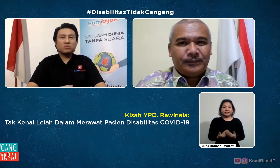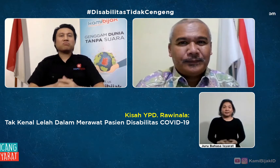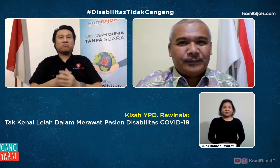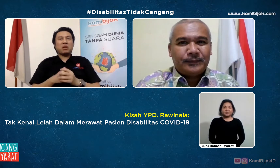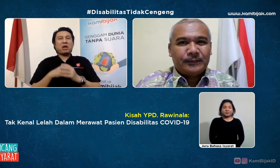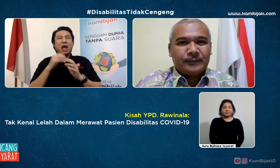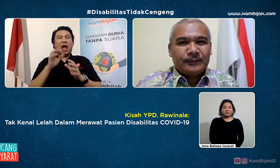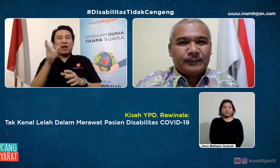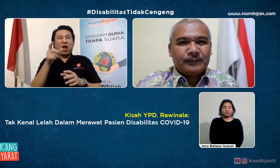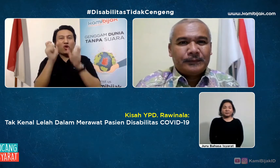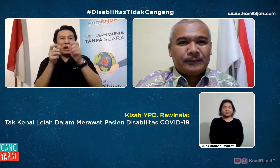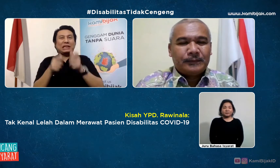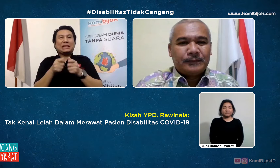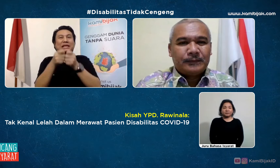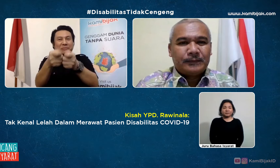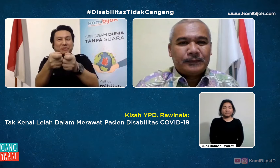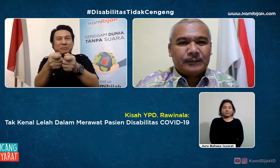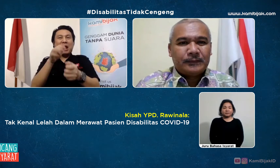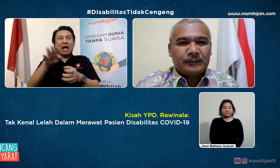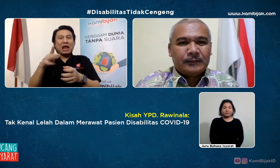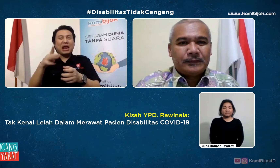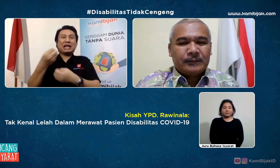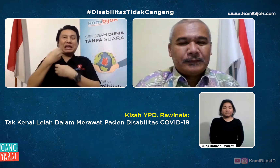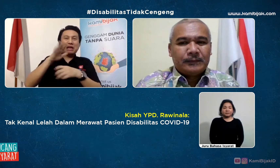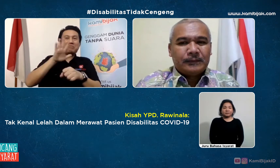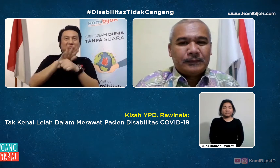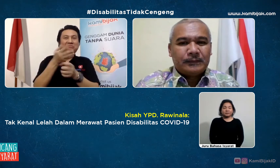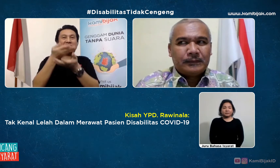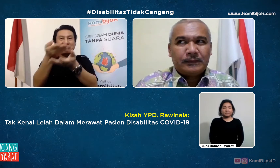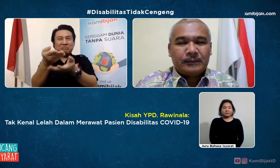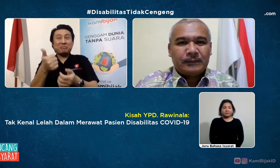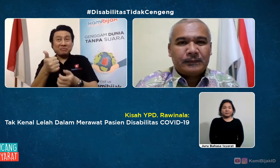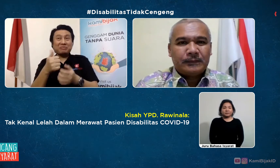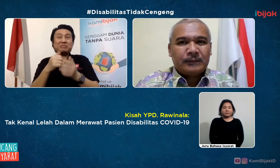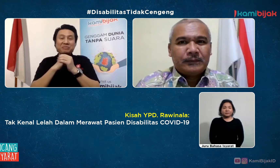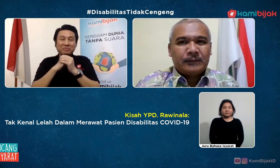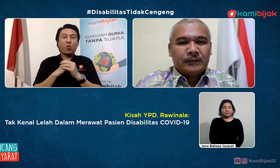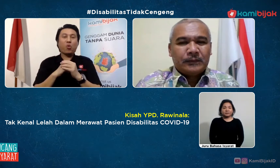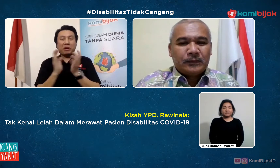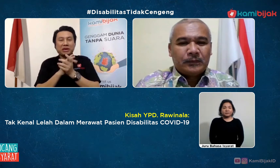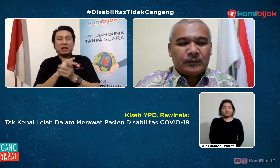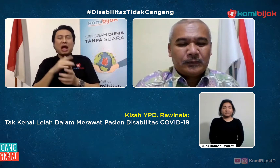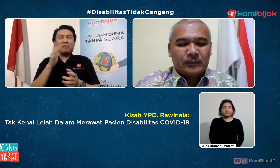Oh berarti awalnya ada orang yang menitipkan anaknya dan ternyata terpapar gitu ya